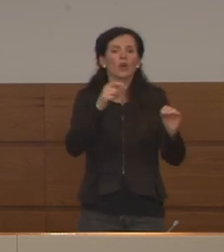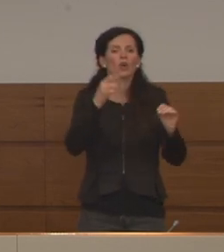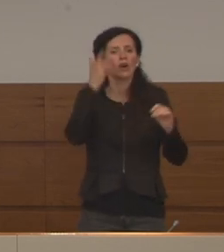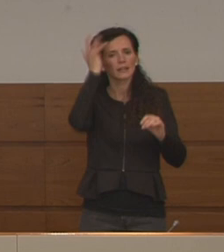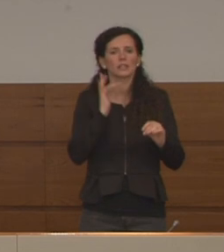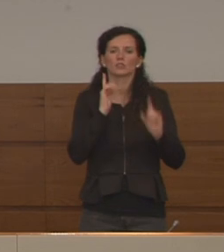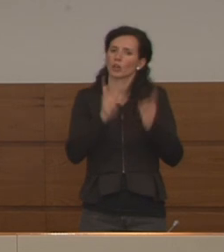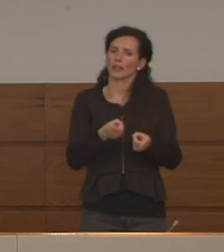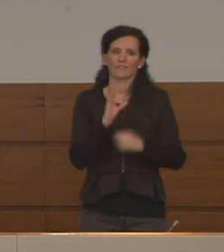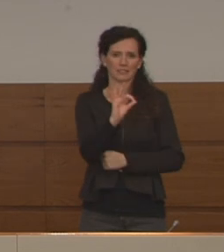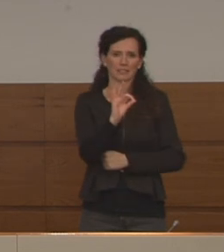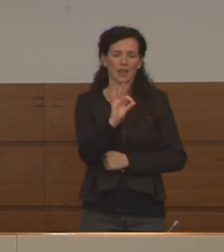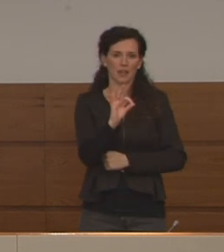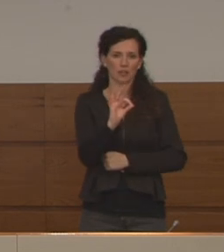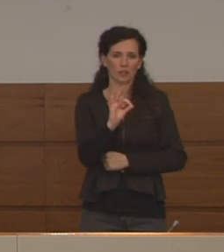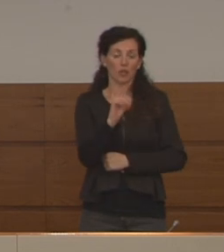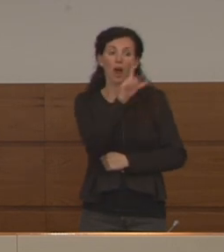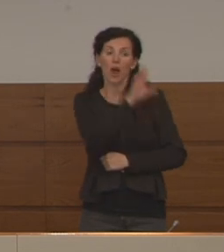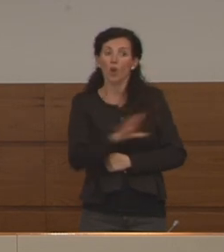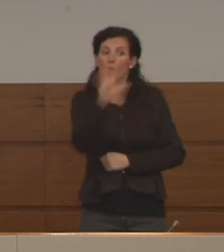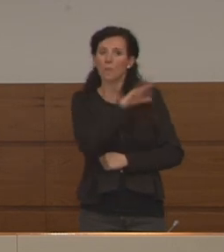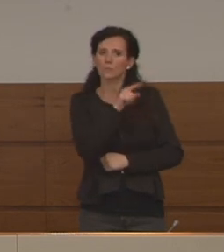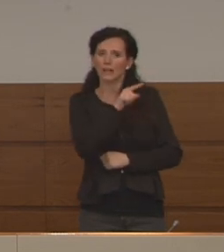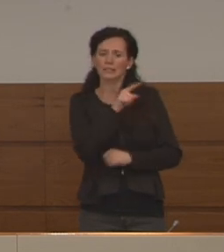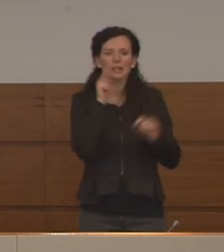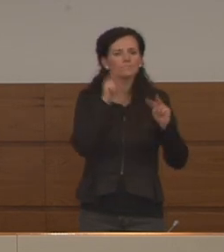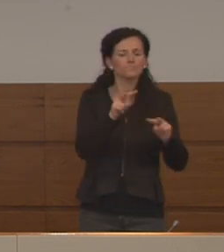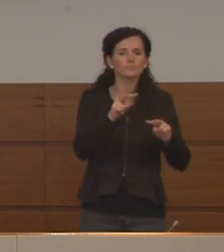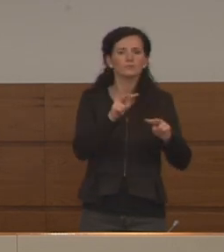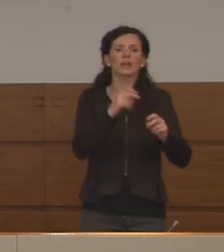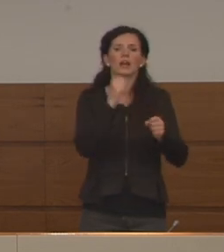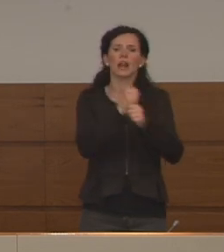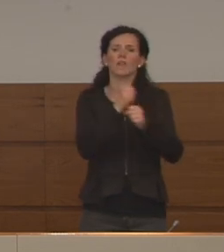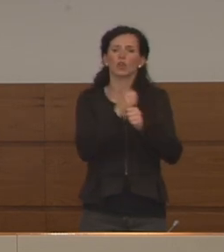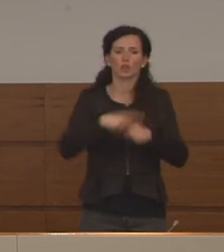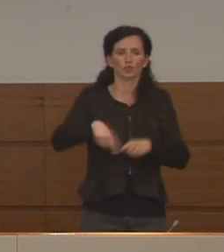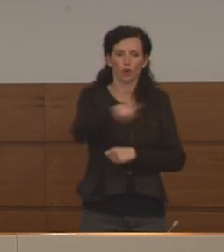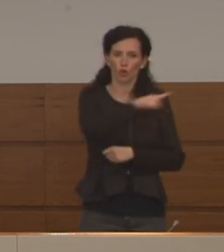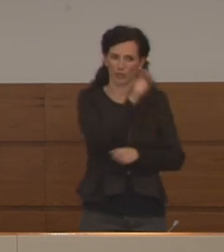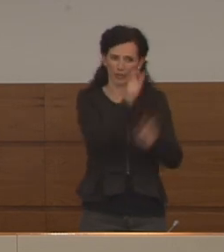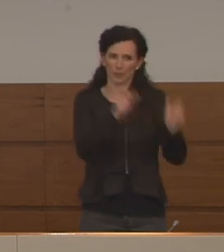Ovverosia valutare lo stato di salute dei lavoratori, determinarne